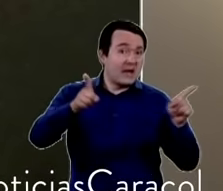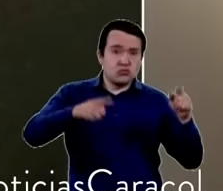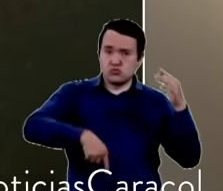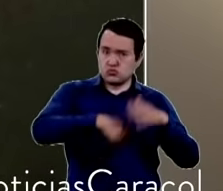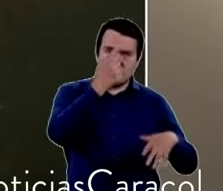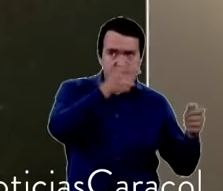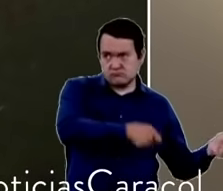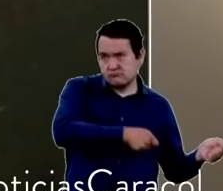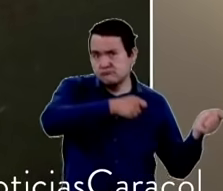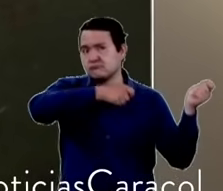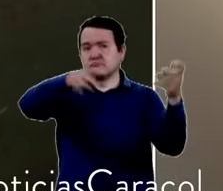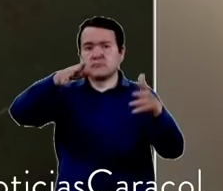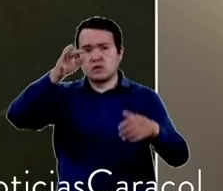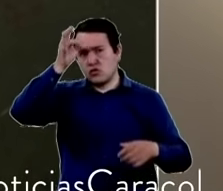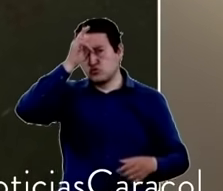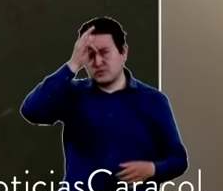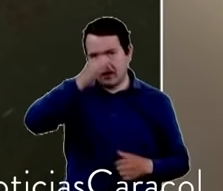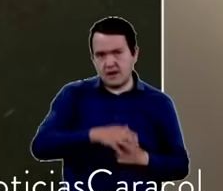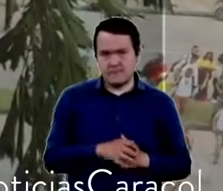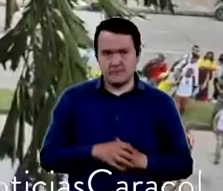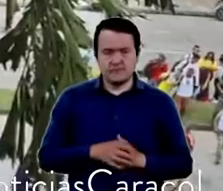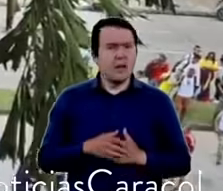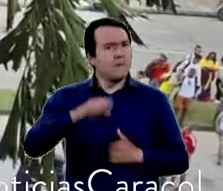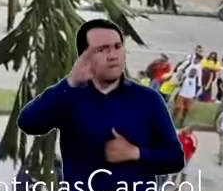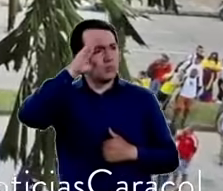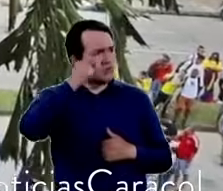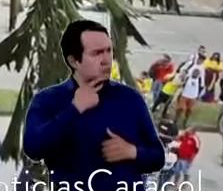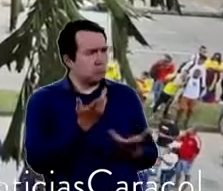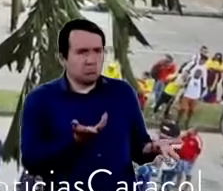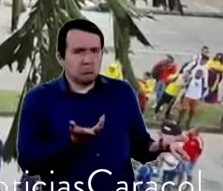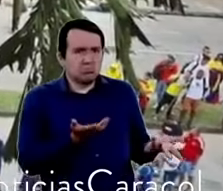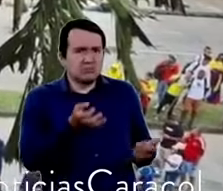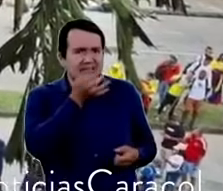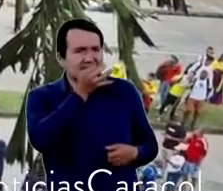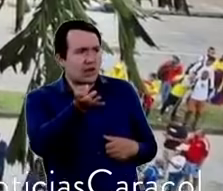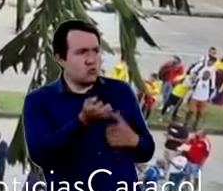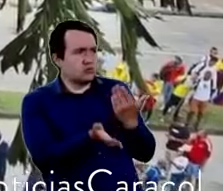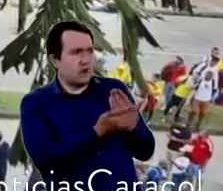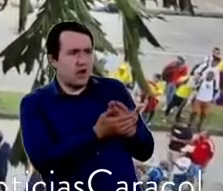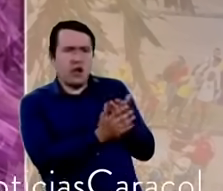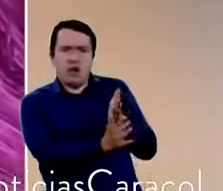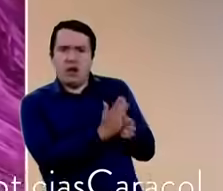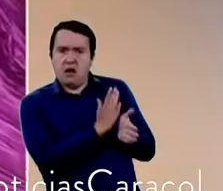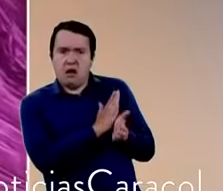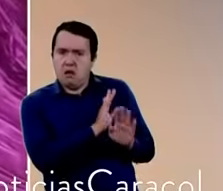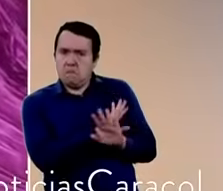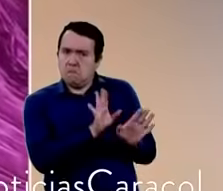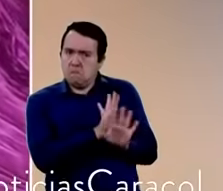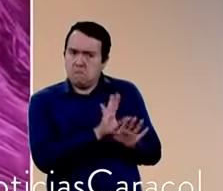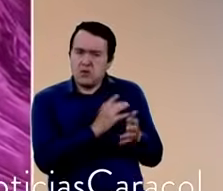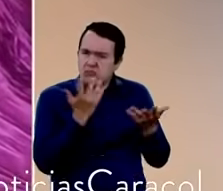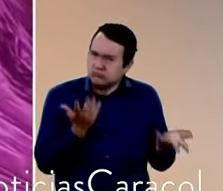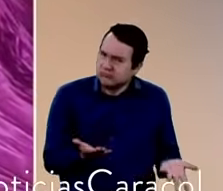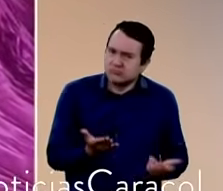) vieron que le dispararon a un joven, pero que inmediatamente